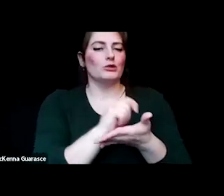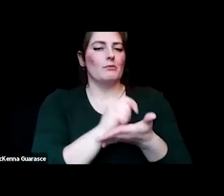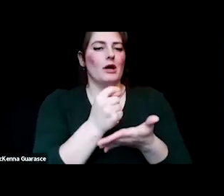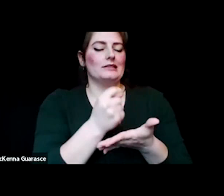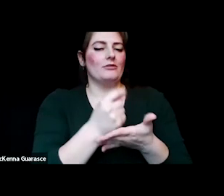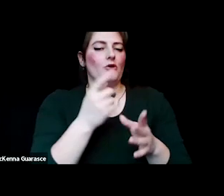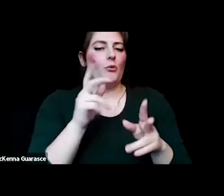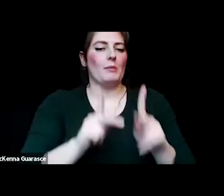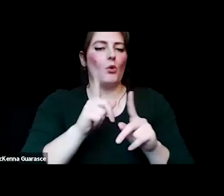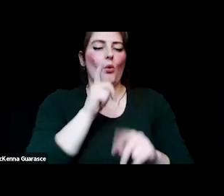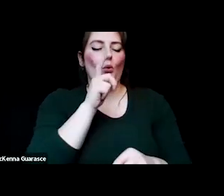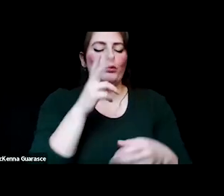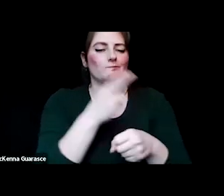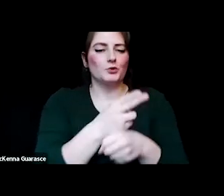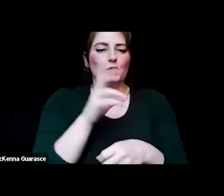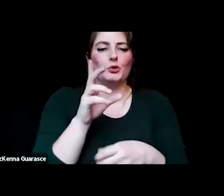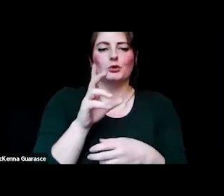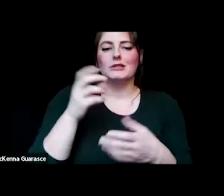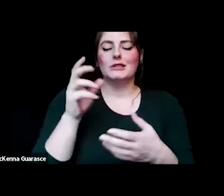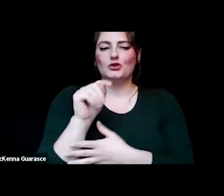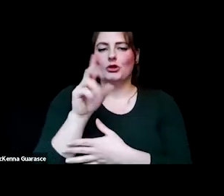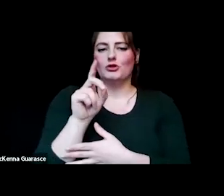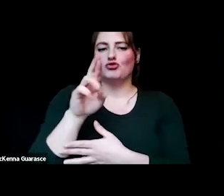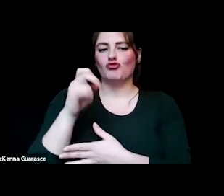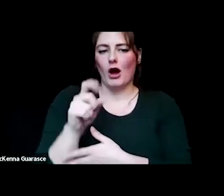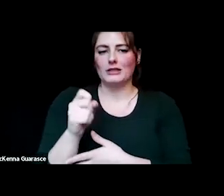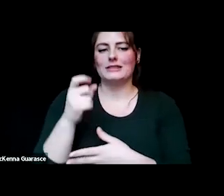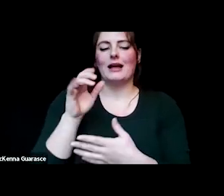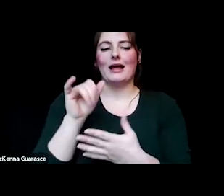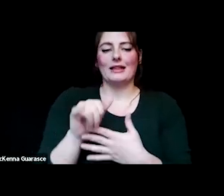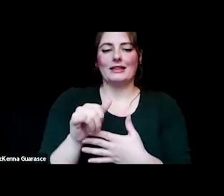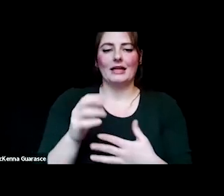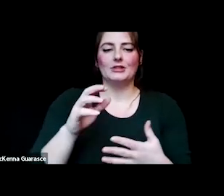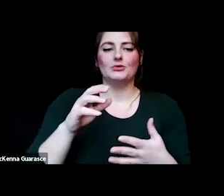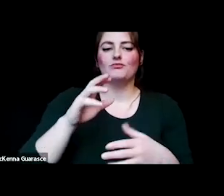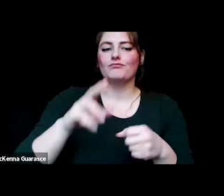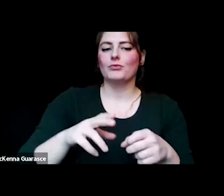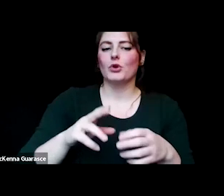de especialistas en uso de sustancias de los TSC, que fue financiado principalmente por la Iniciativa para Centrar.